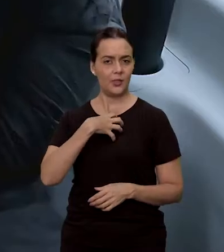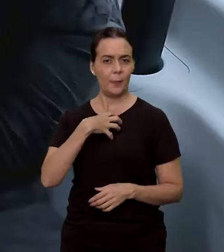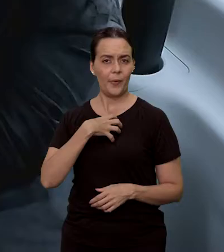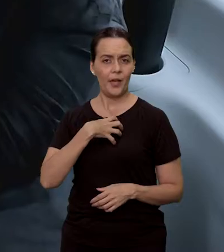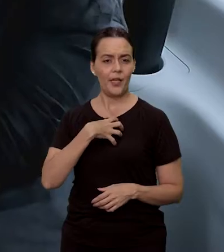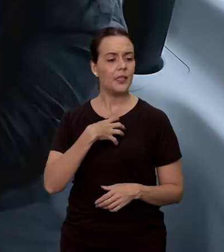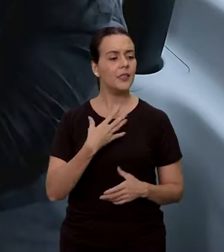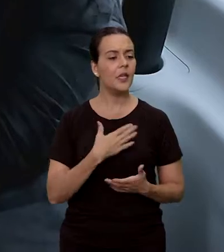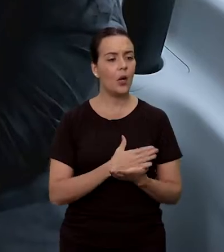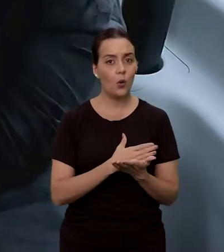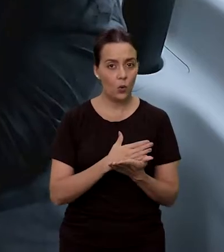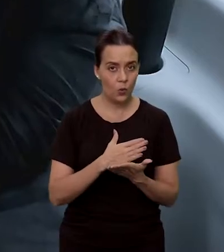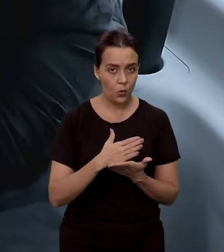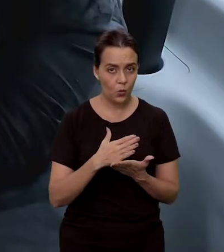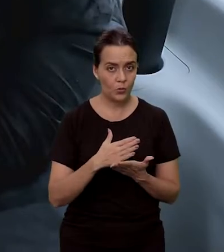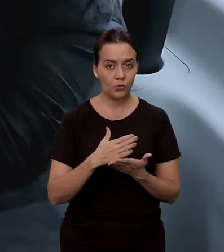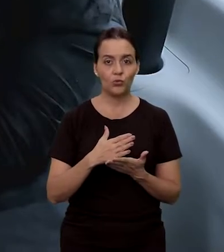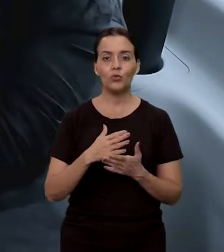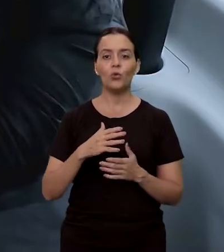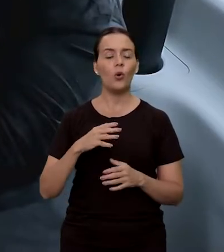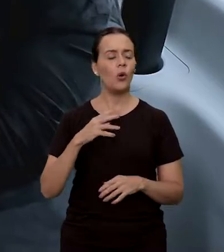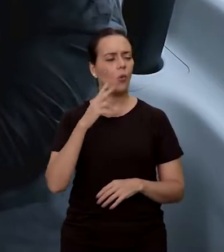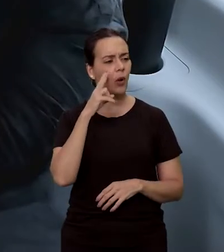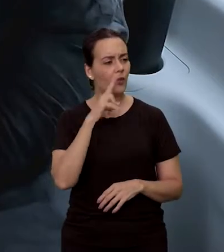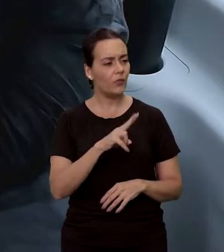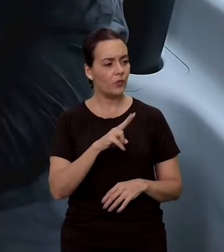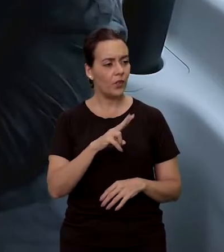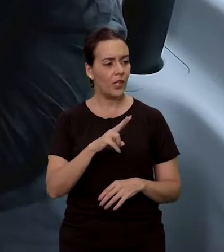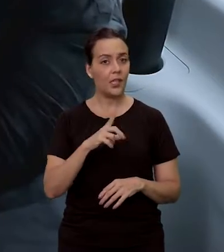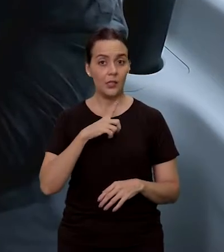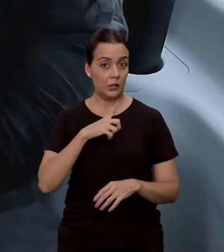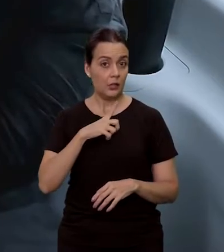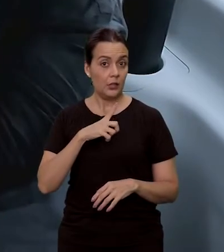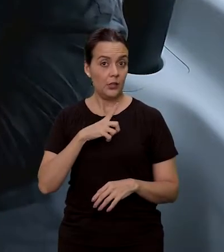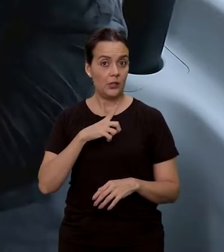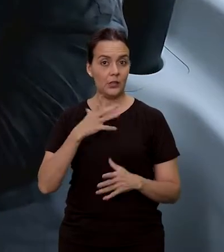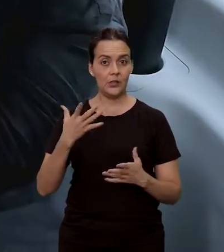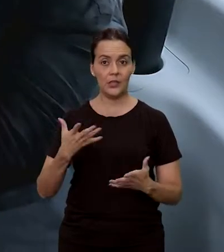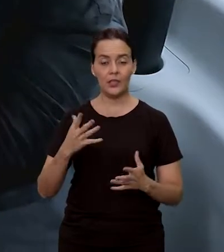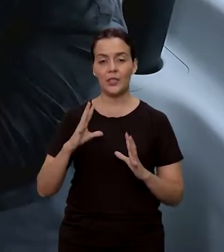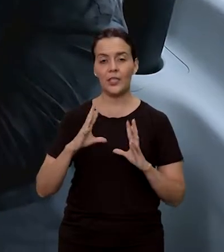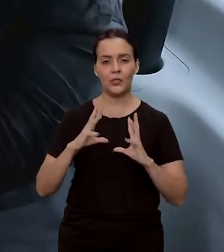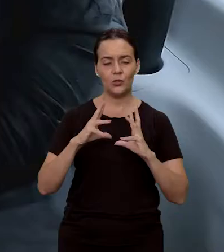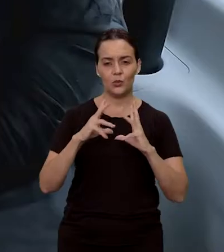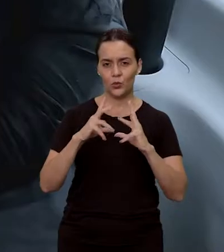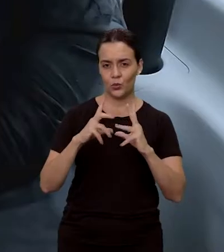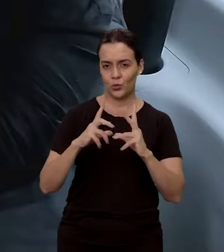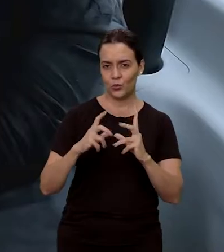que são iniciados no culto aos ancestrais, e eles têm uma frase que é: "Os iniciados não morrem".